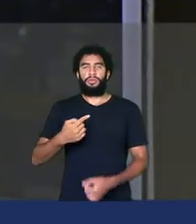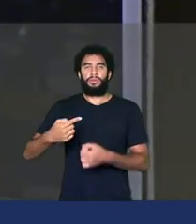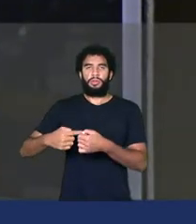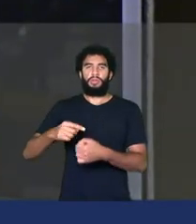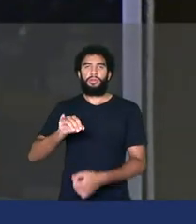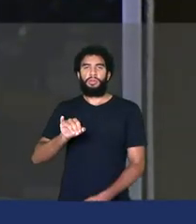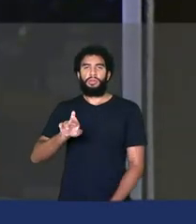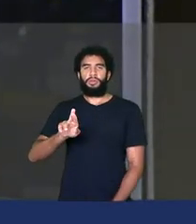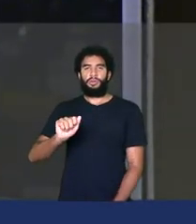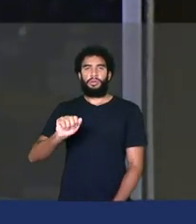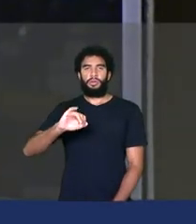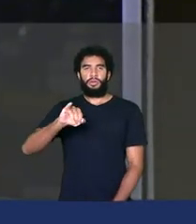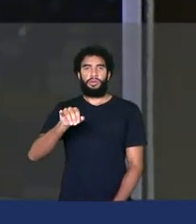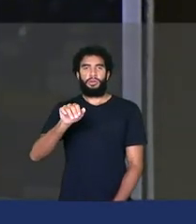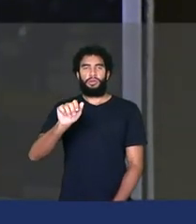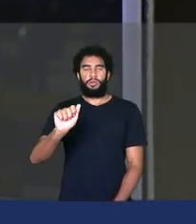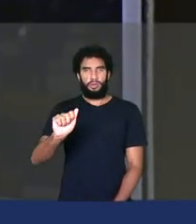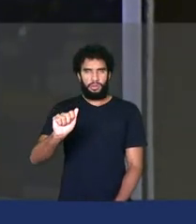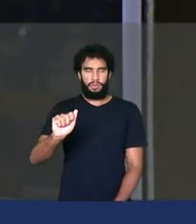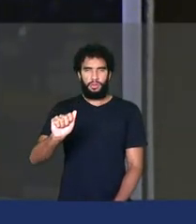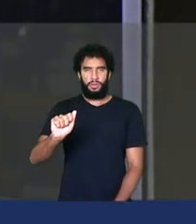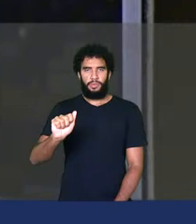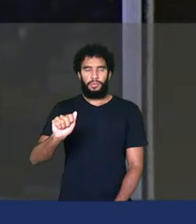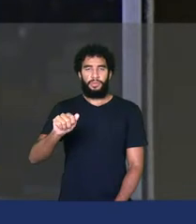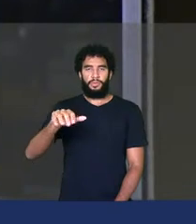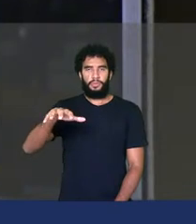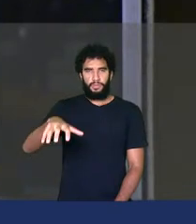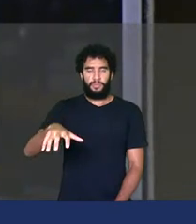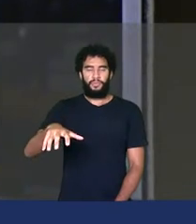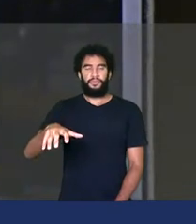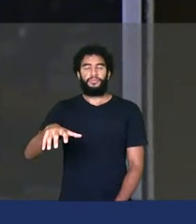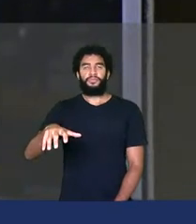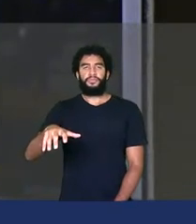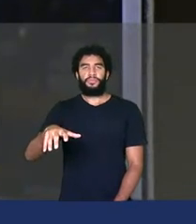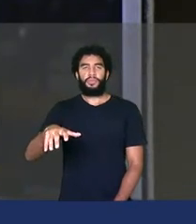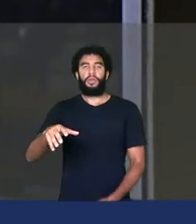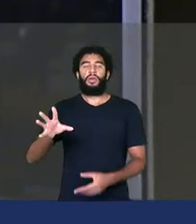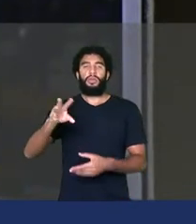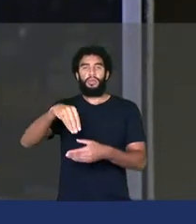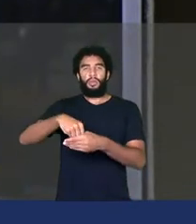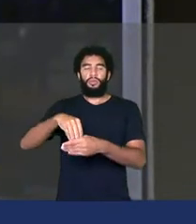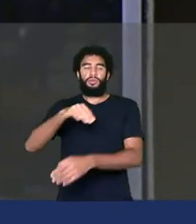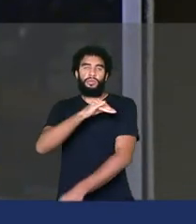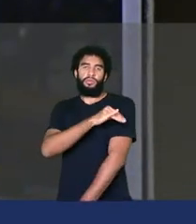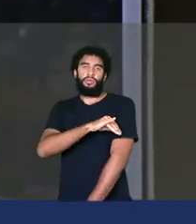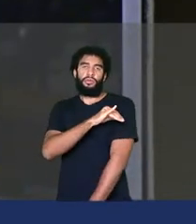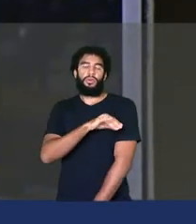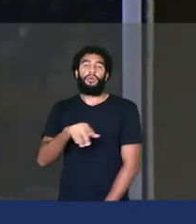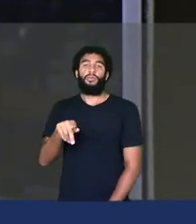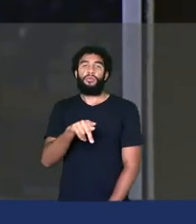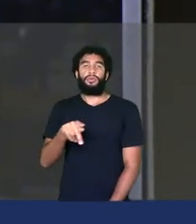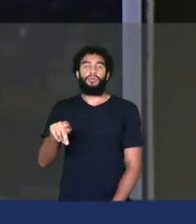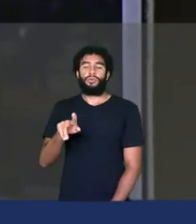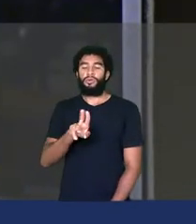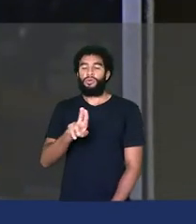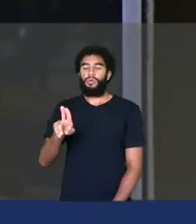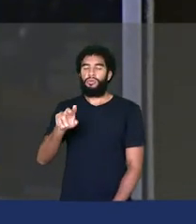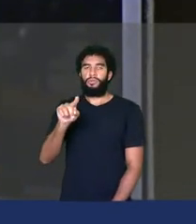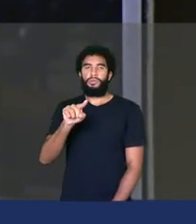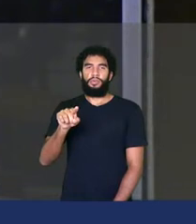MORADOR DA CIDADE DE IR JÁ , ALI NA CIDADE DO BAIRRO DE IRAJÁ, NA CIDADE DO RIO DE JANEIRO, QUE É O PROFESSOR ZÉ PAULO. PROFESSOR ZÉ PAULO